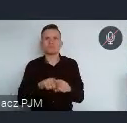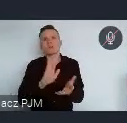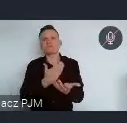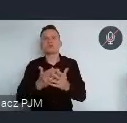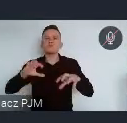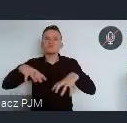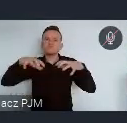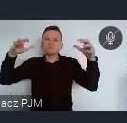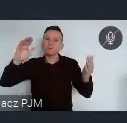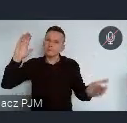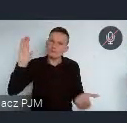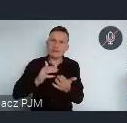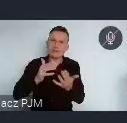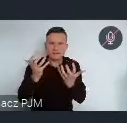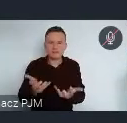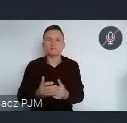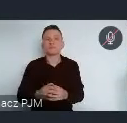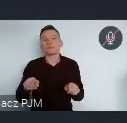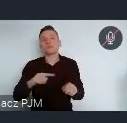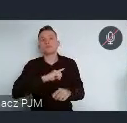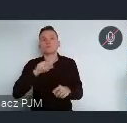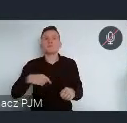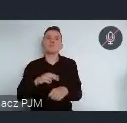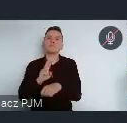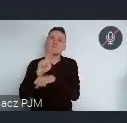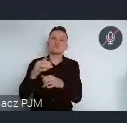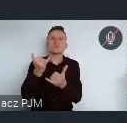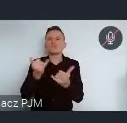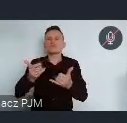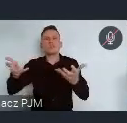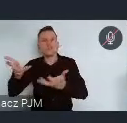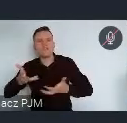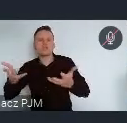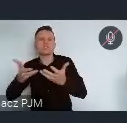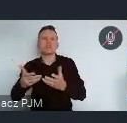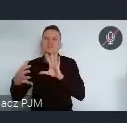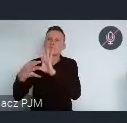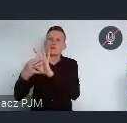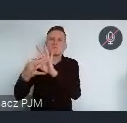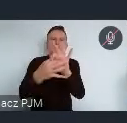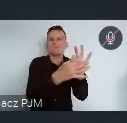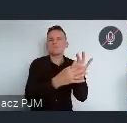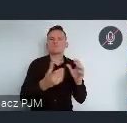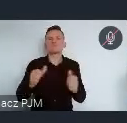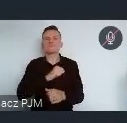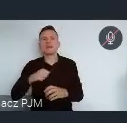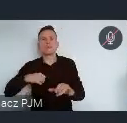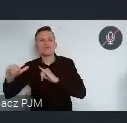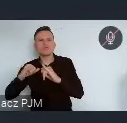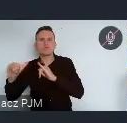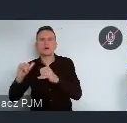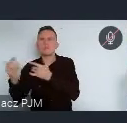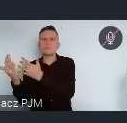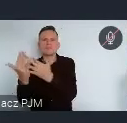wstępujemy w różnego rodzaju partnerstwa ze stowarzyszeniami, z samorządami ościennymi czy też szerzej idąc,